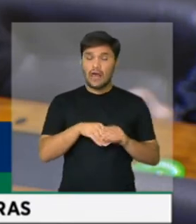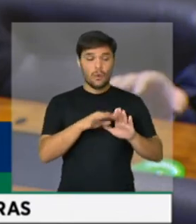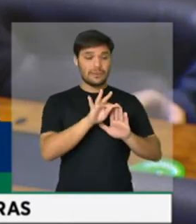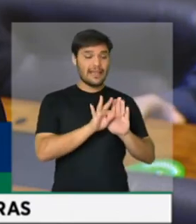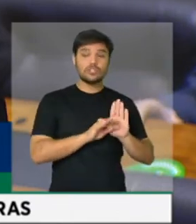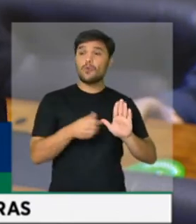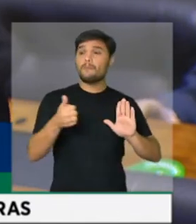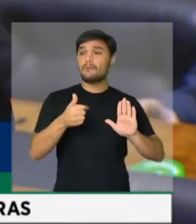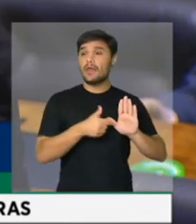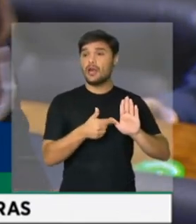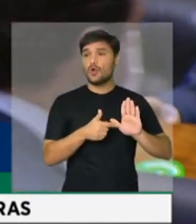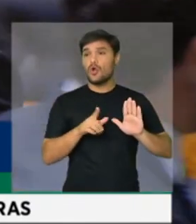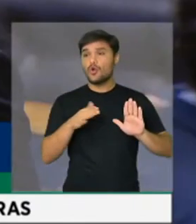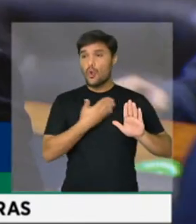DE ENERGIA TÉRMICAS MOVIDAS A